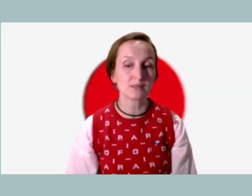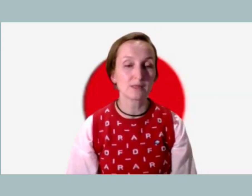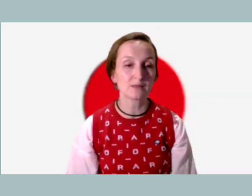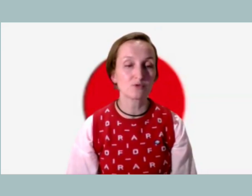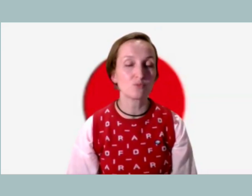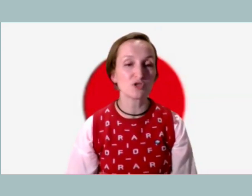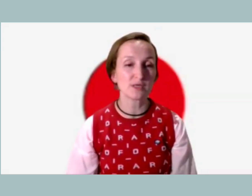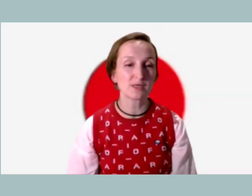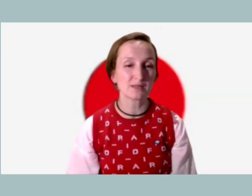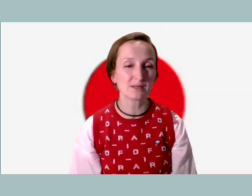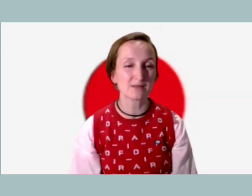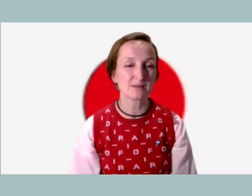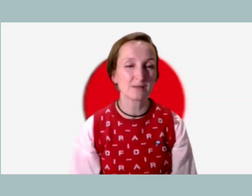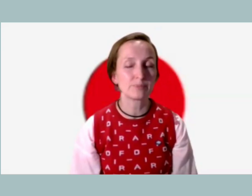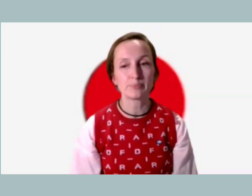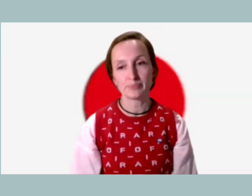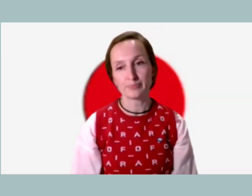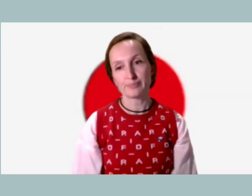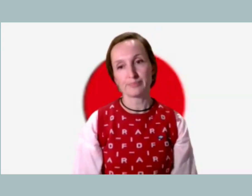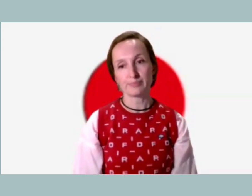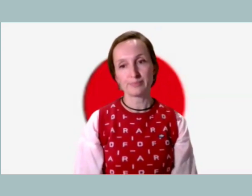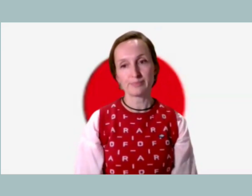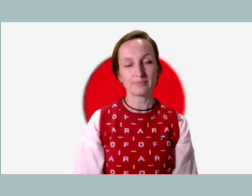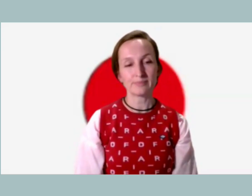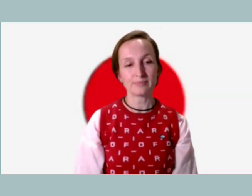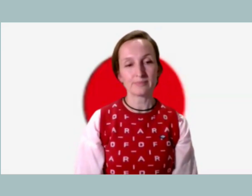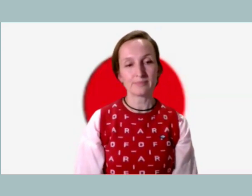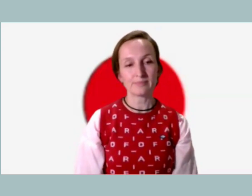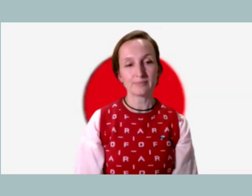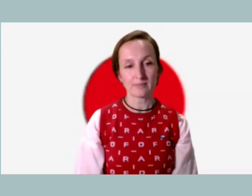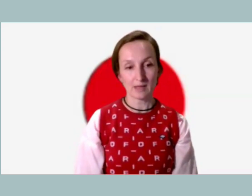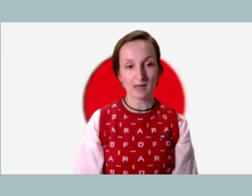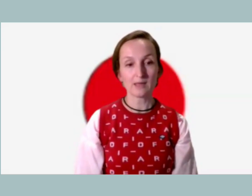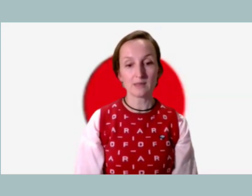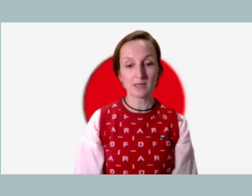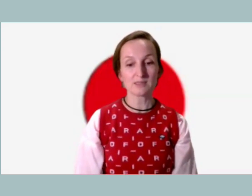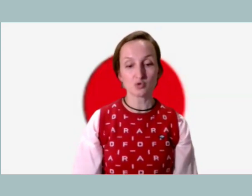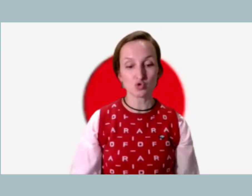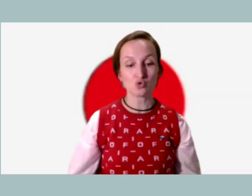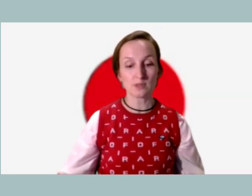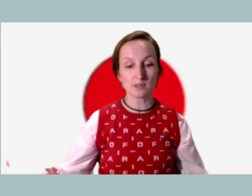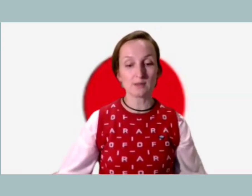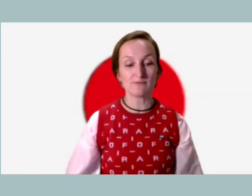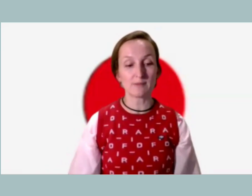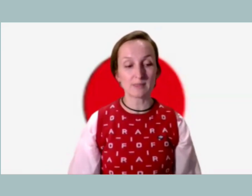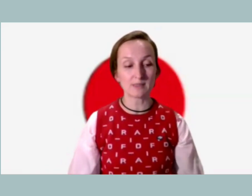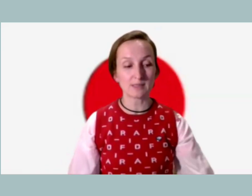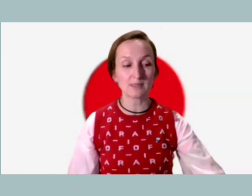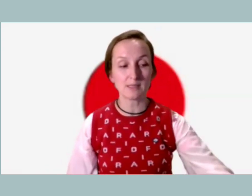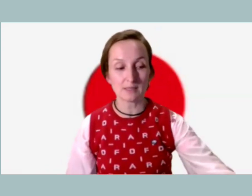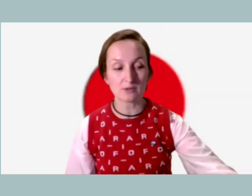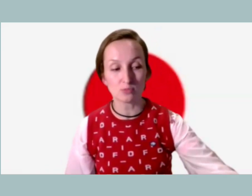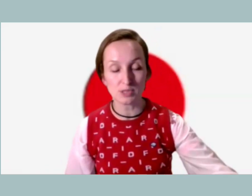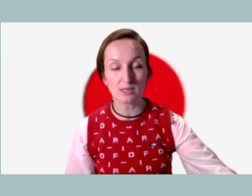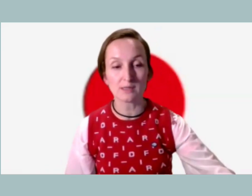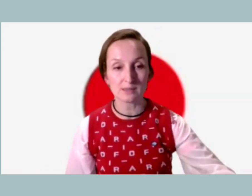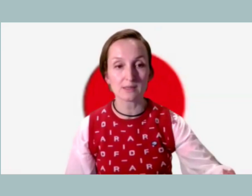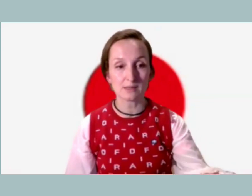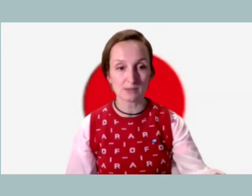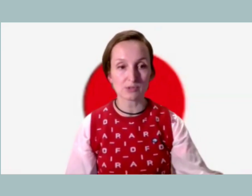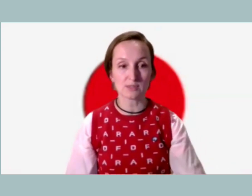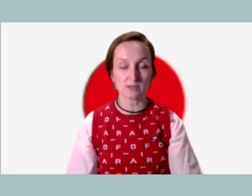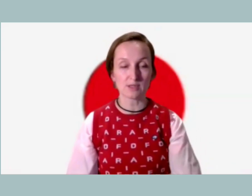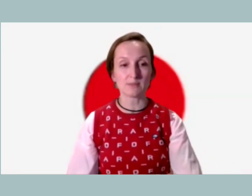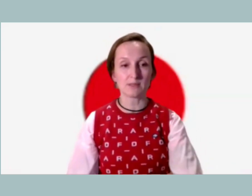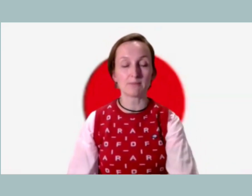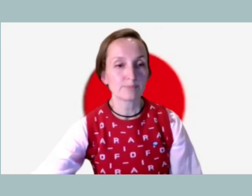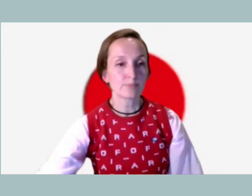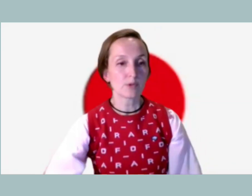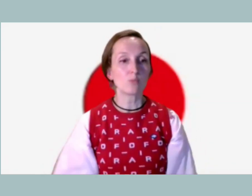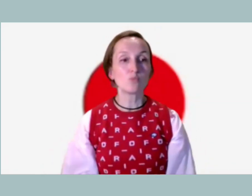Artık bu işi büyük fabrikalar yapacak.